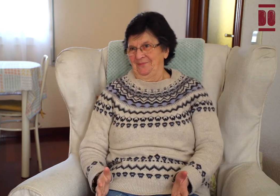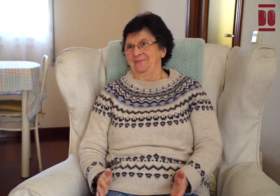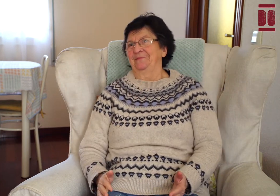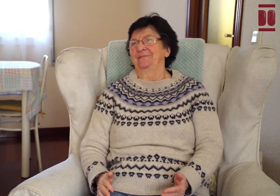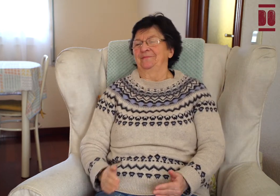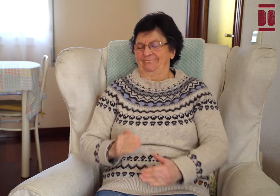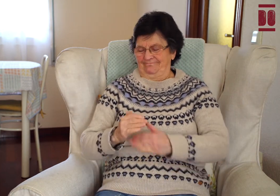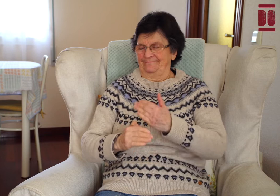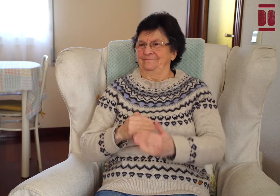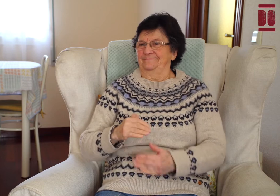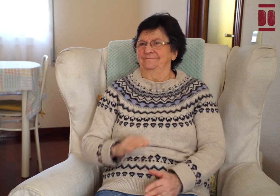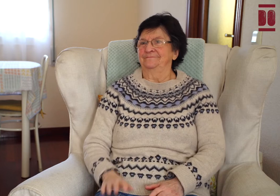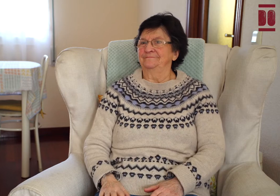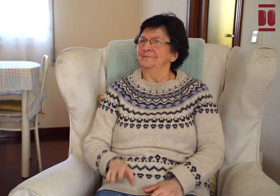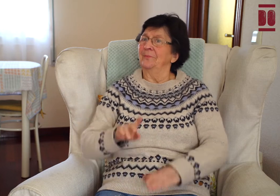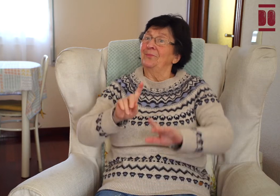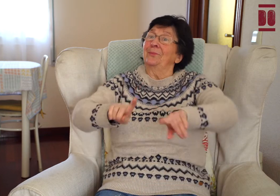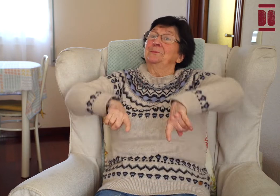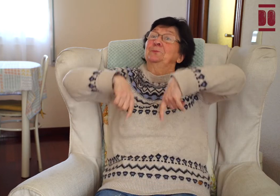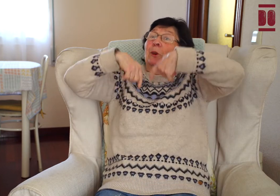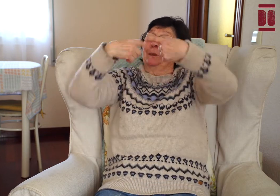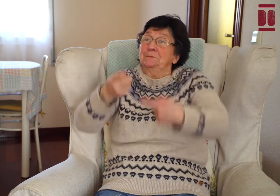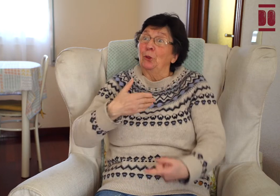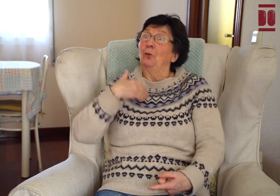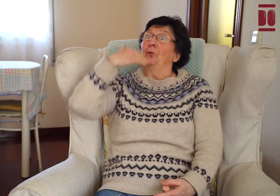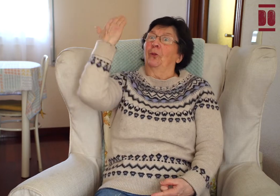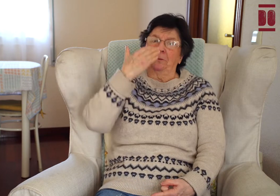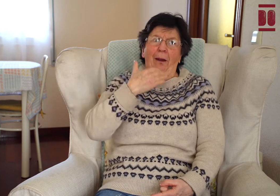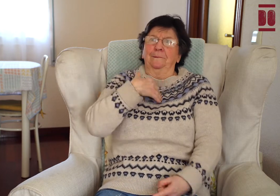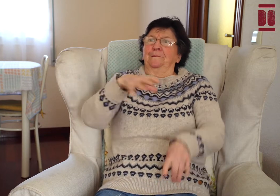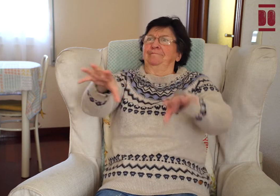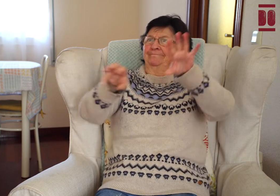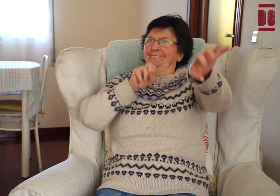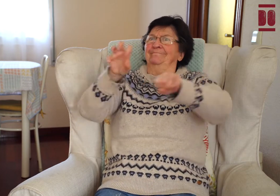Fue un proceso gradual. Después, al fin, aprendí y signaba.